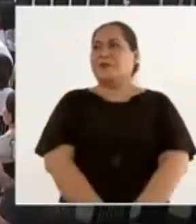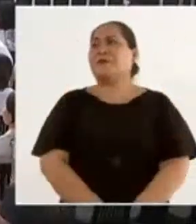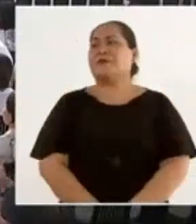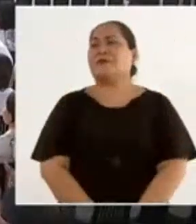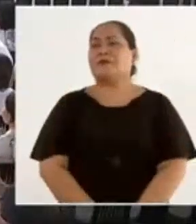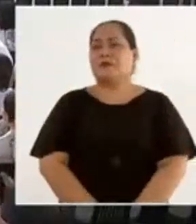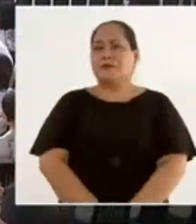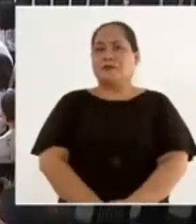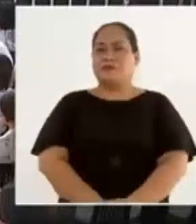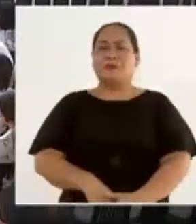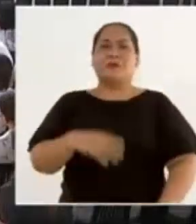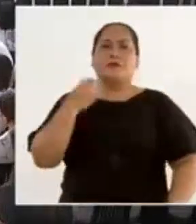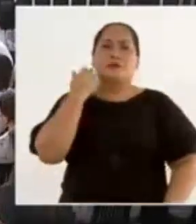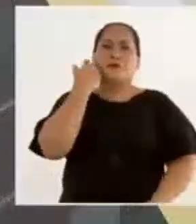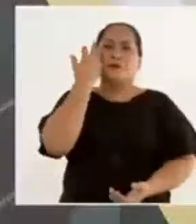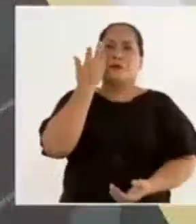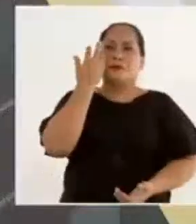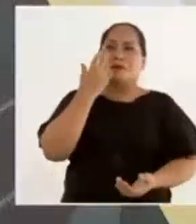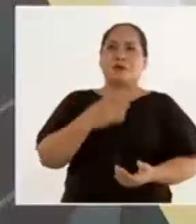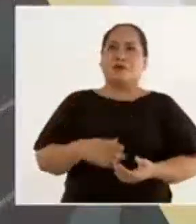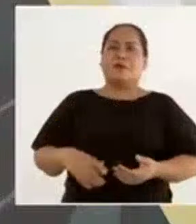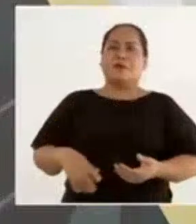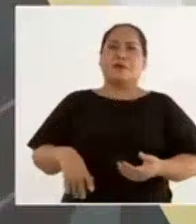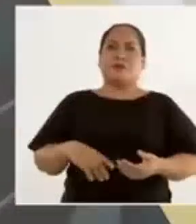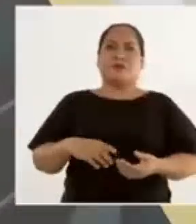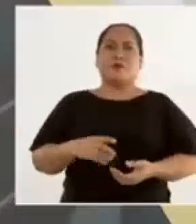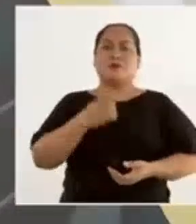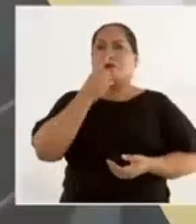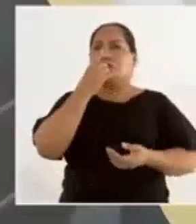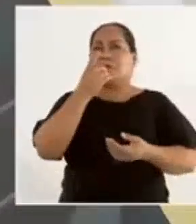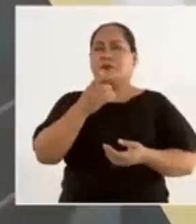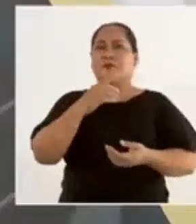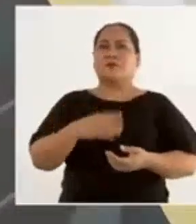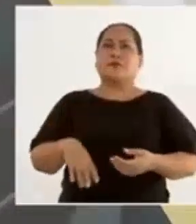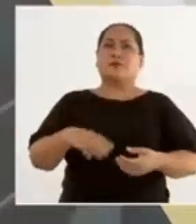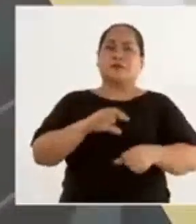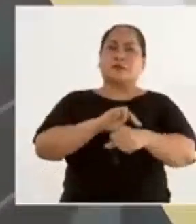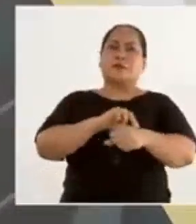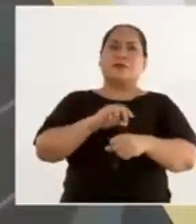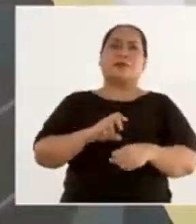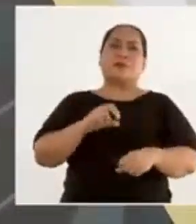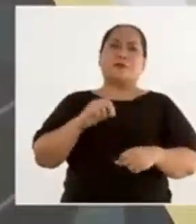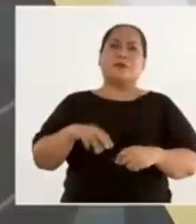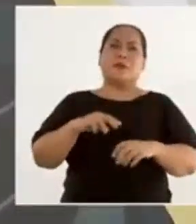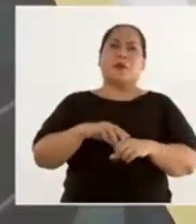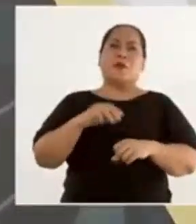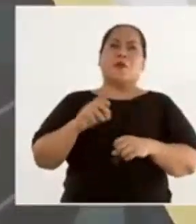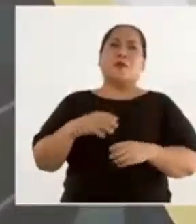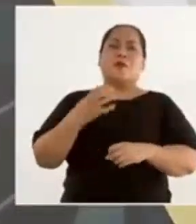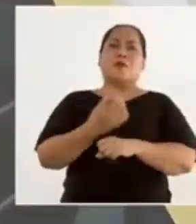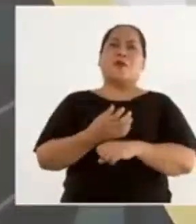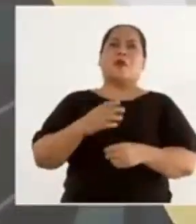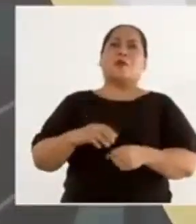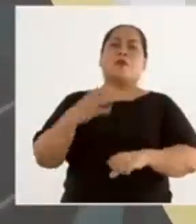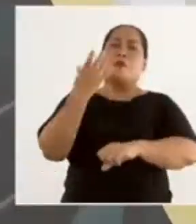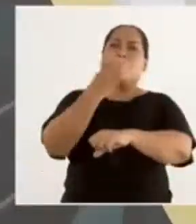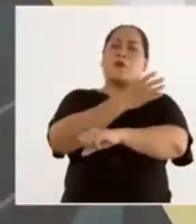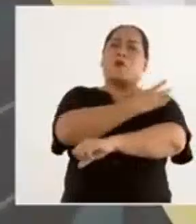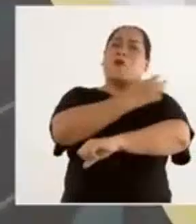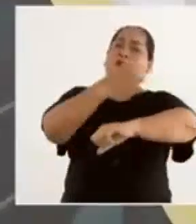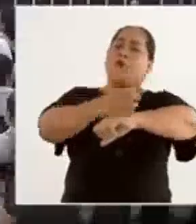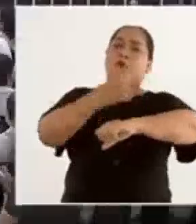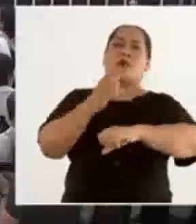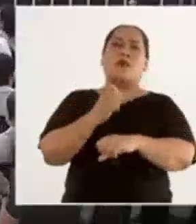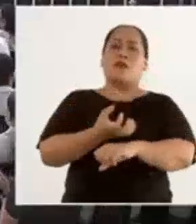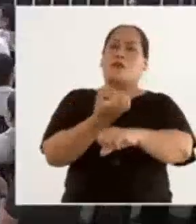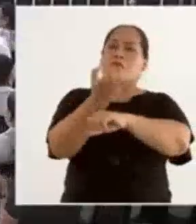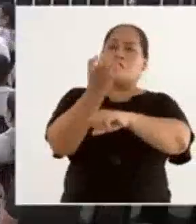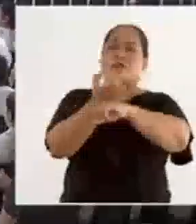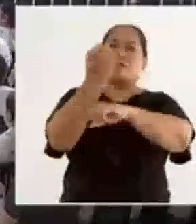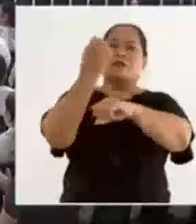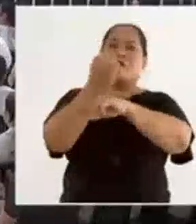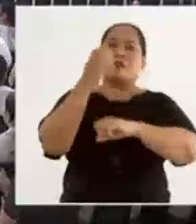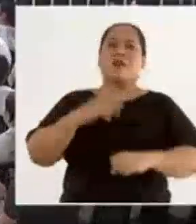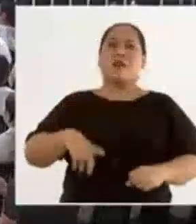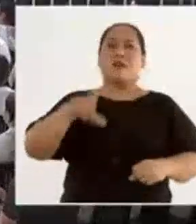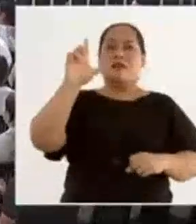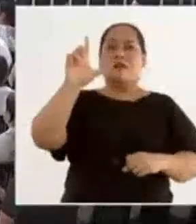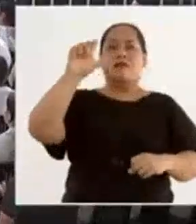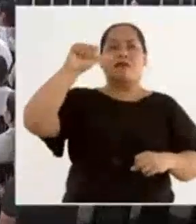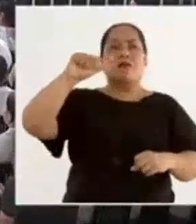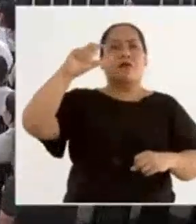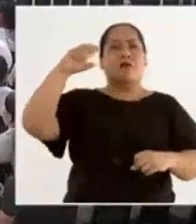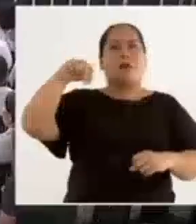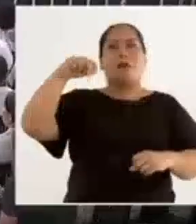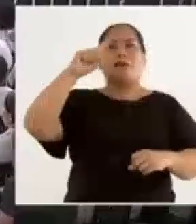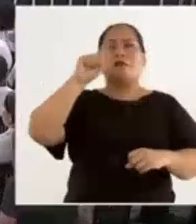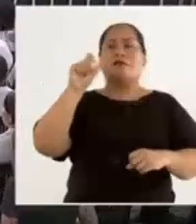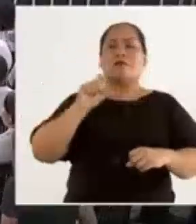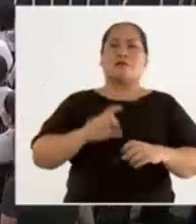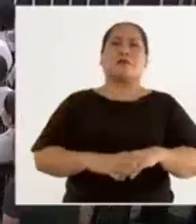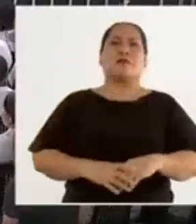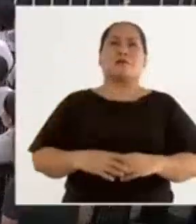Quisiera reconocer al Dr. Manuel Pérez Lanz, nuestro coordinador estatal, [Aplausos] [Música] a